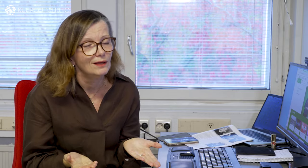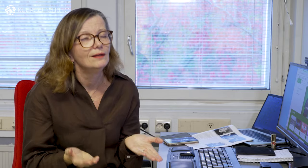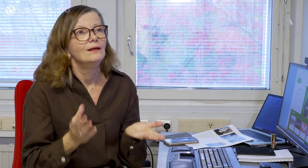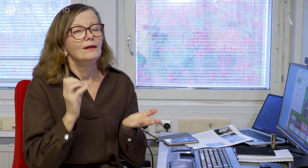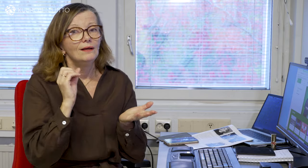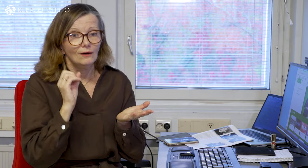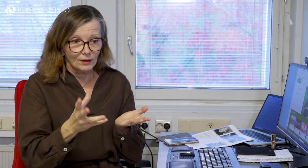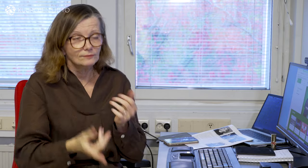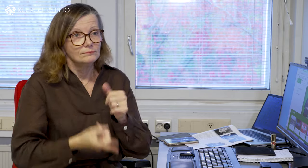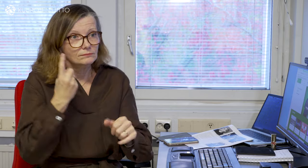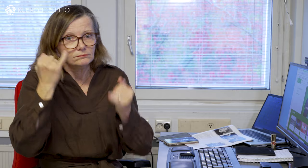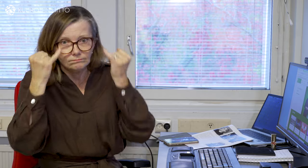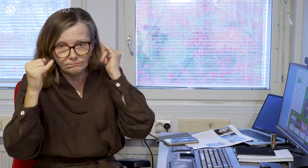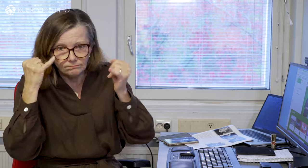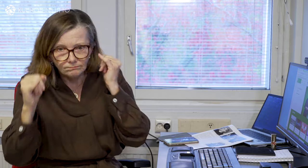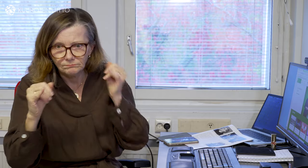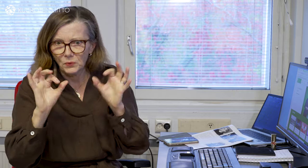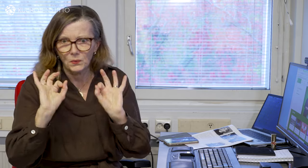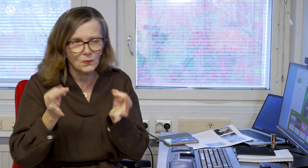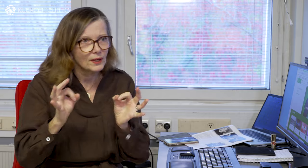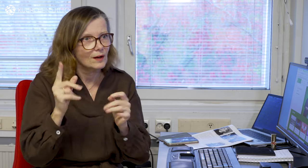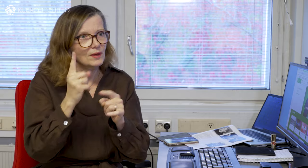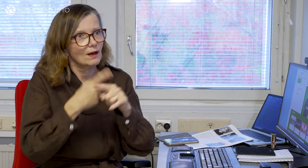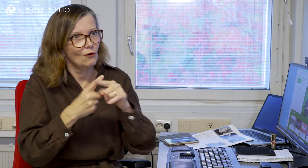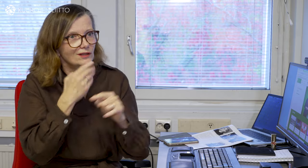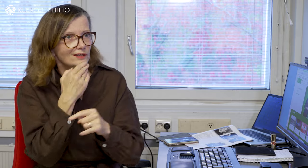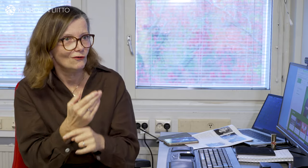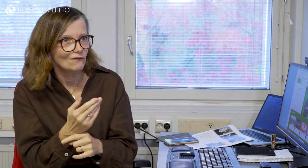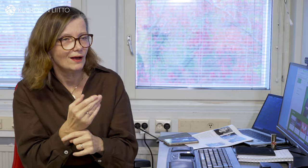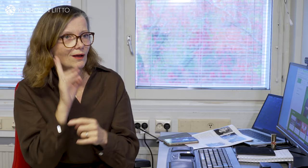Aloimme ideoimaan ratkaisuja.